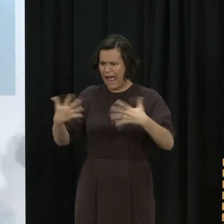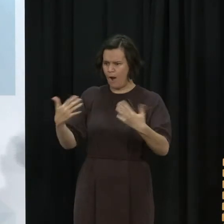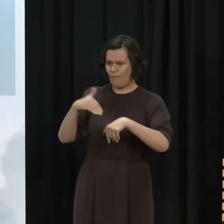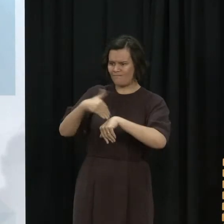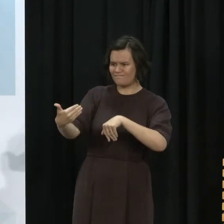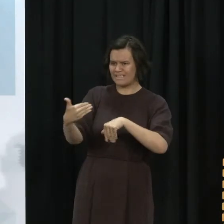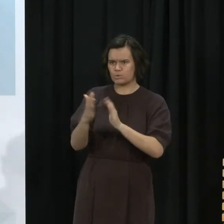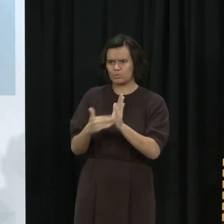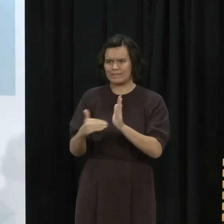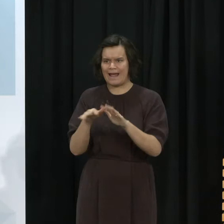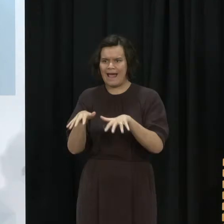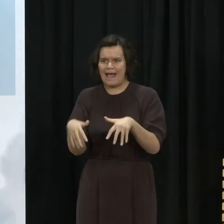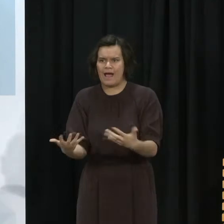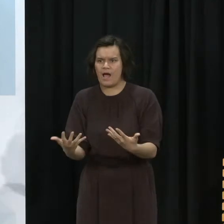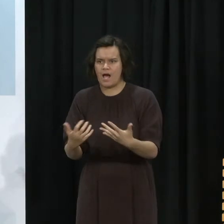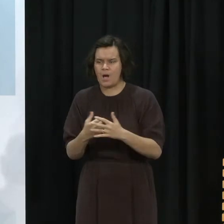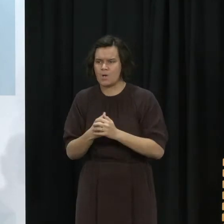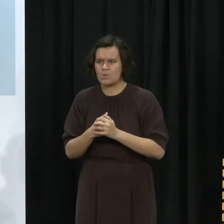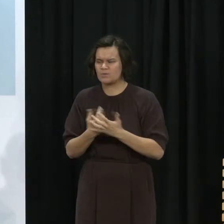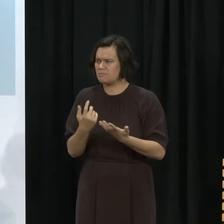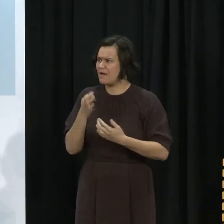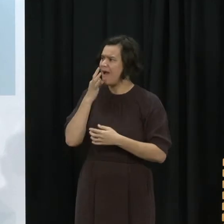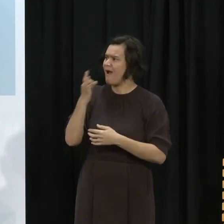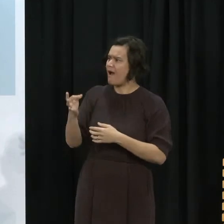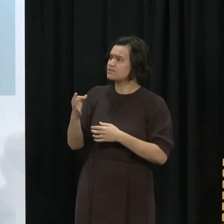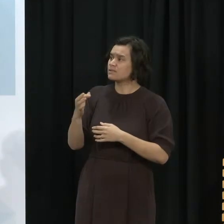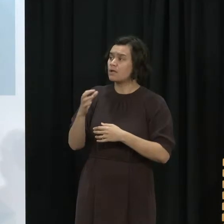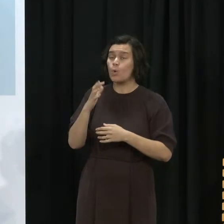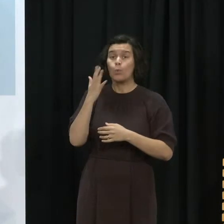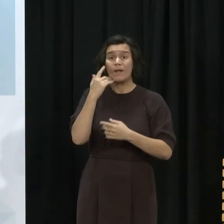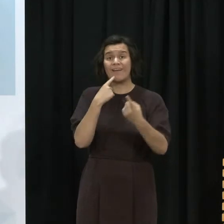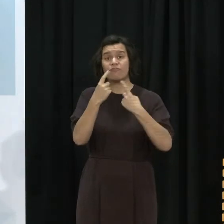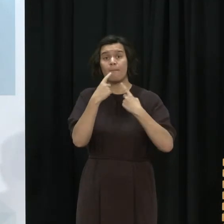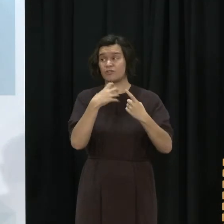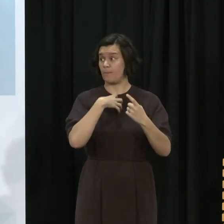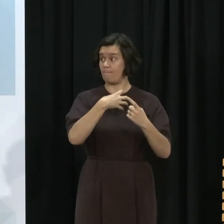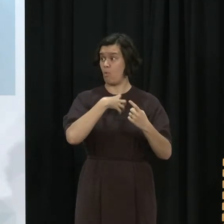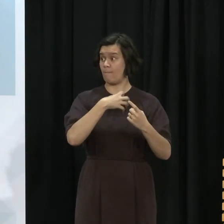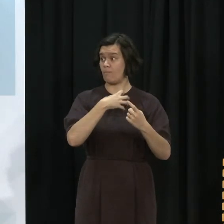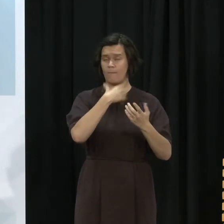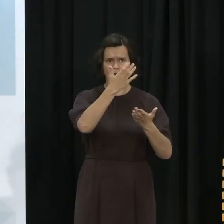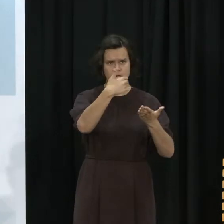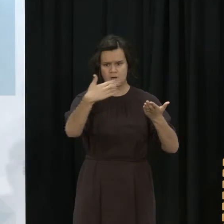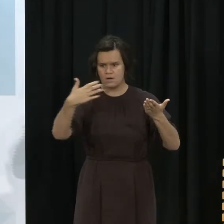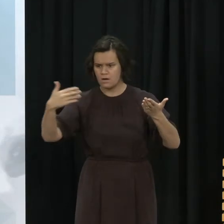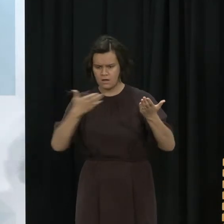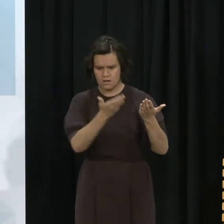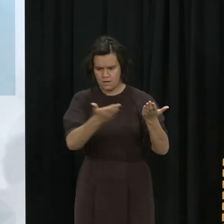te mahi tahi me te roopu MiQ.